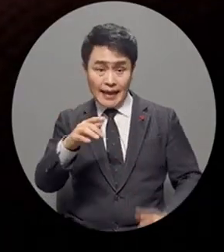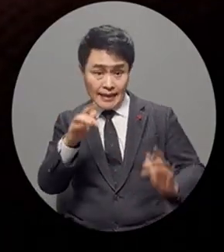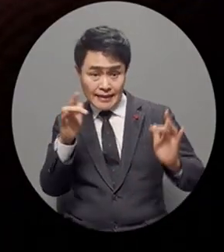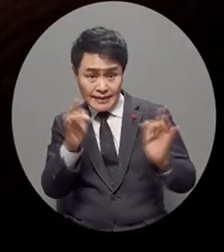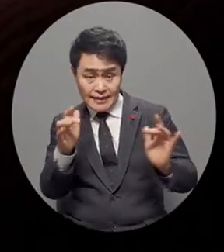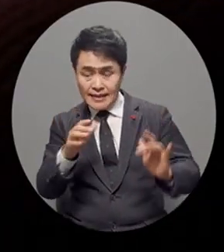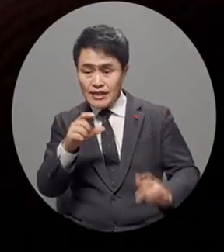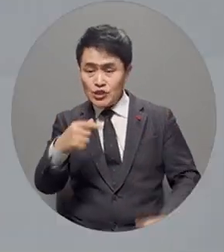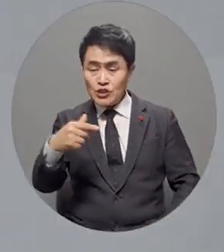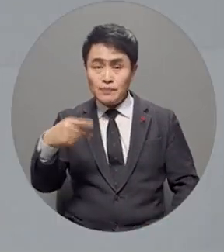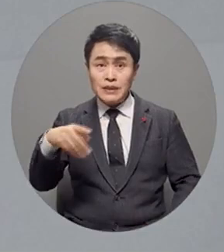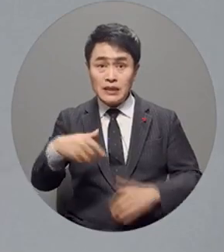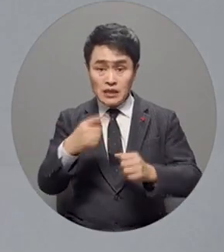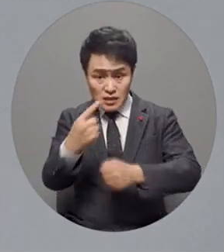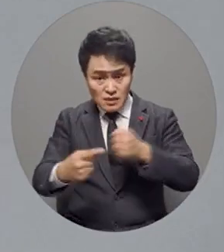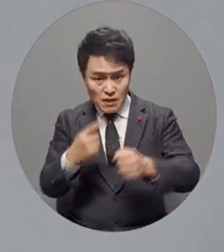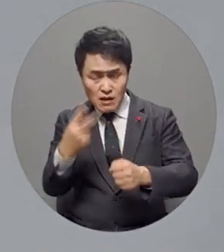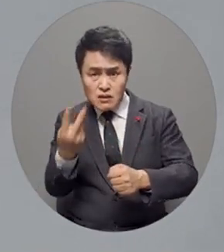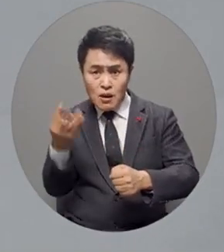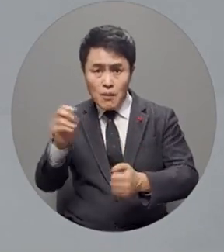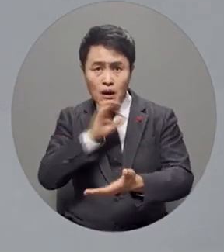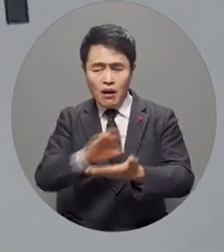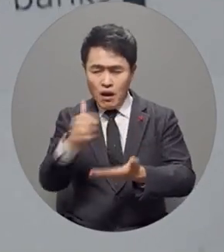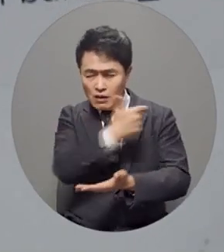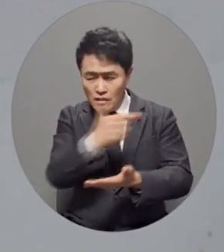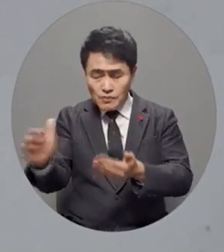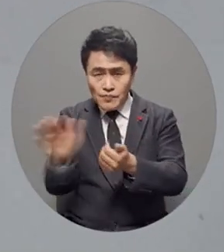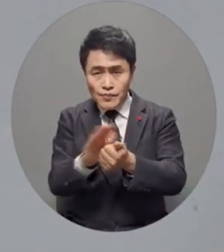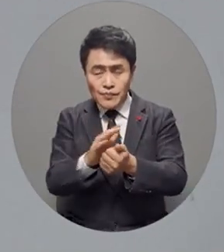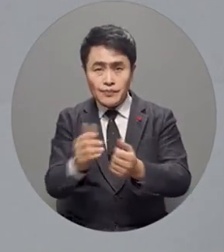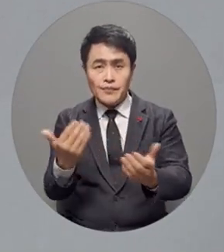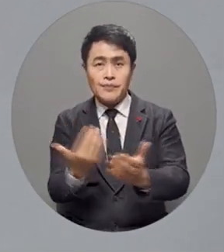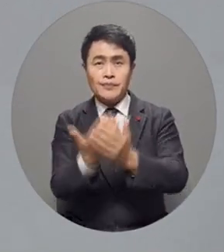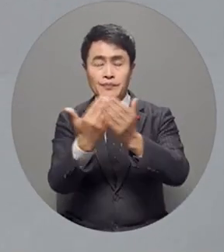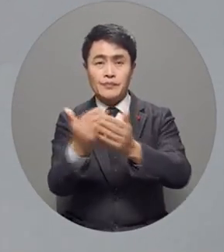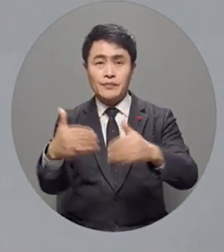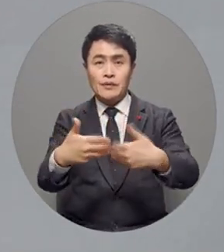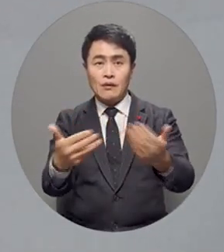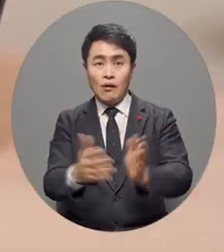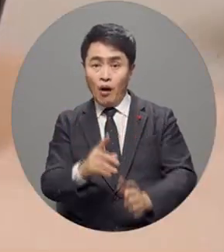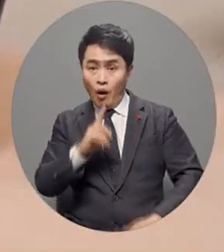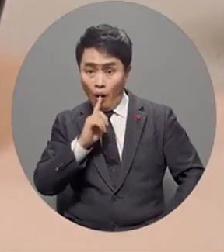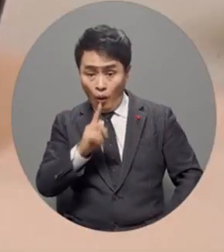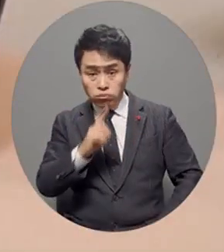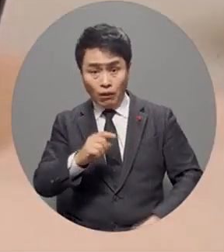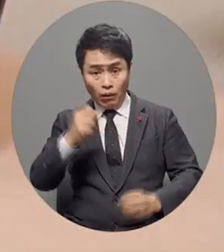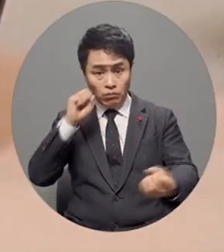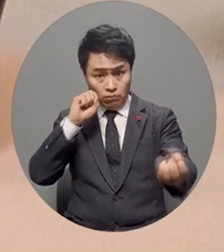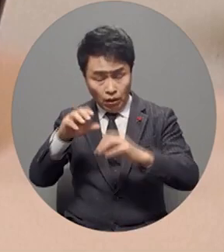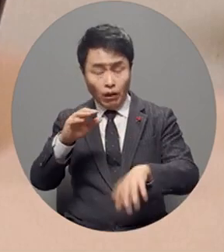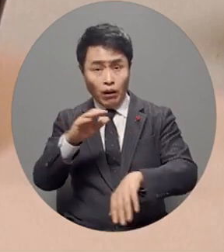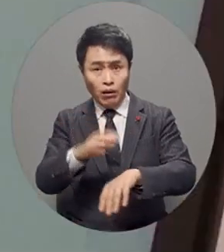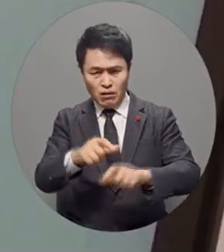미국 기업 오픈 AI가 출시한 생성형 AI챗GPT는 1년 만에 2억 명이 쓰는 거대 서비스로 성장했습니다.